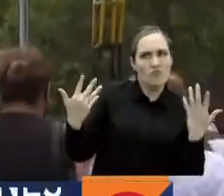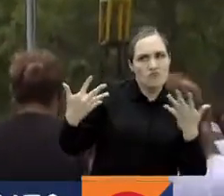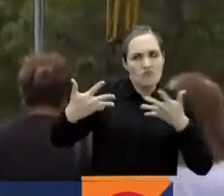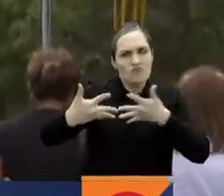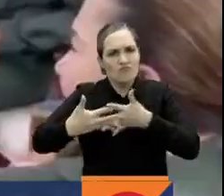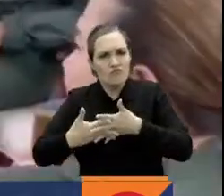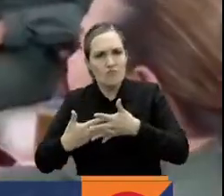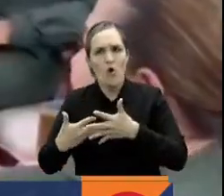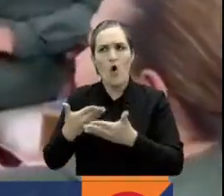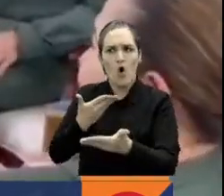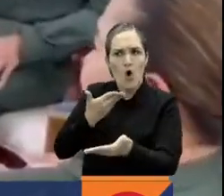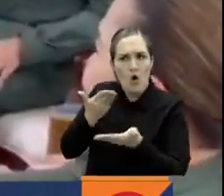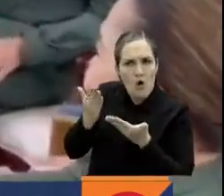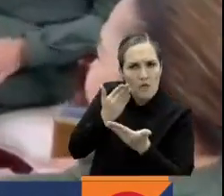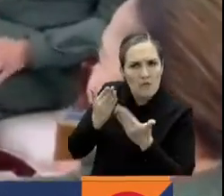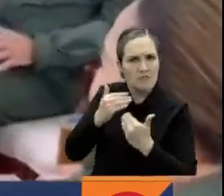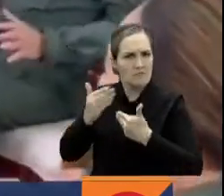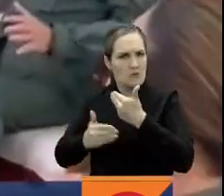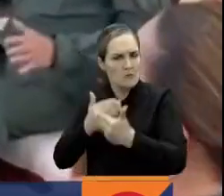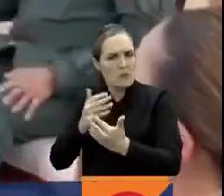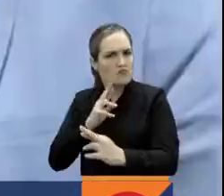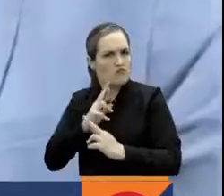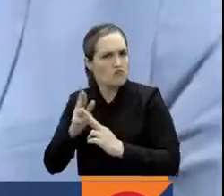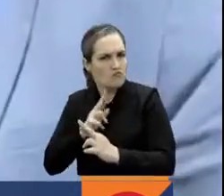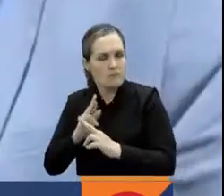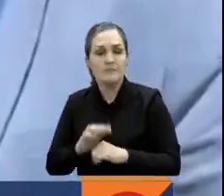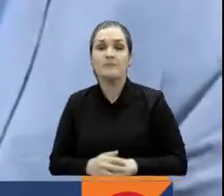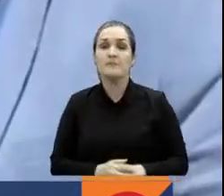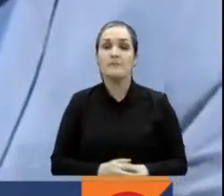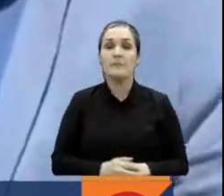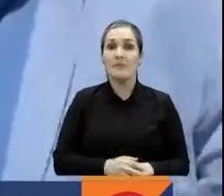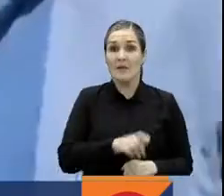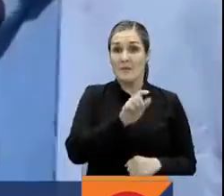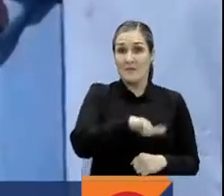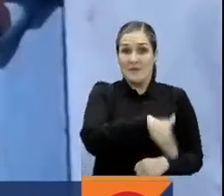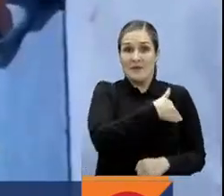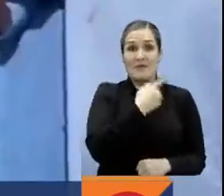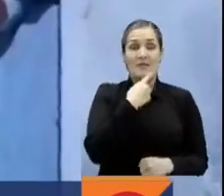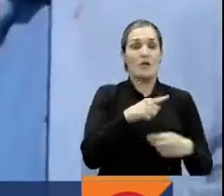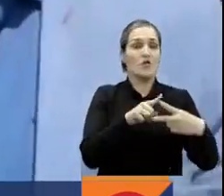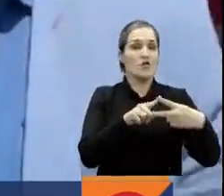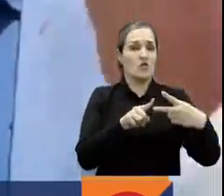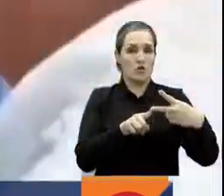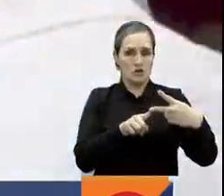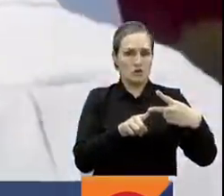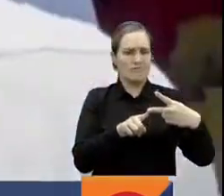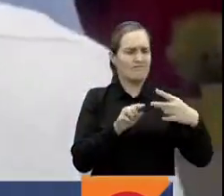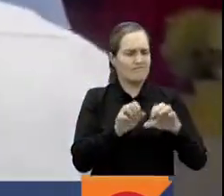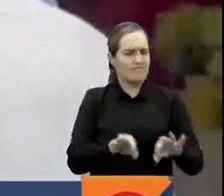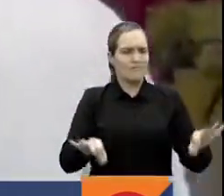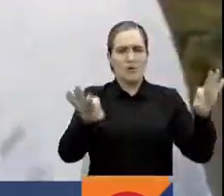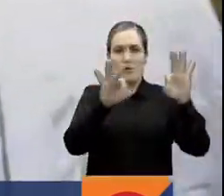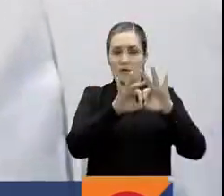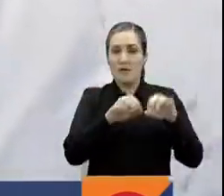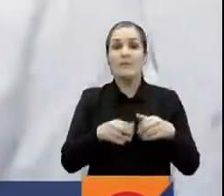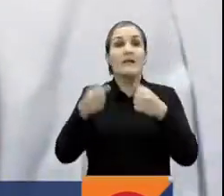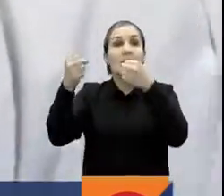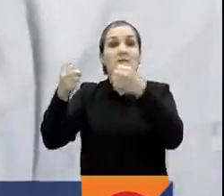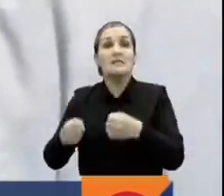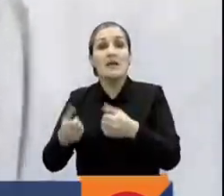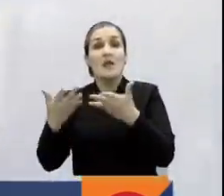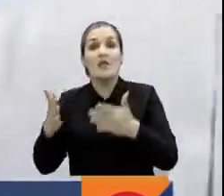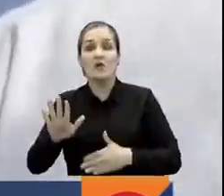SIGNIFICA RECONSTRUIR RELACIONES